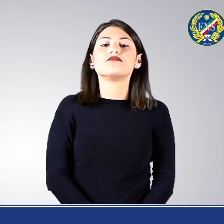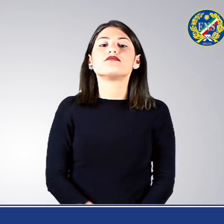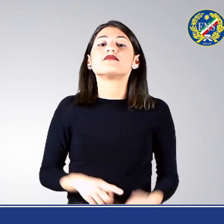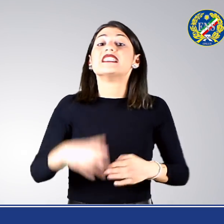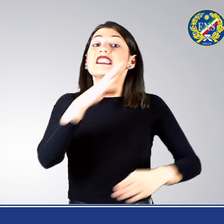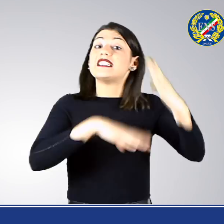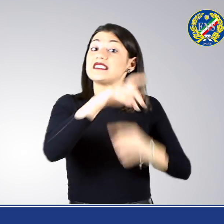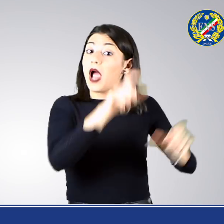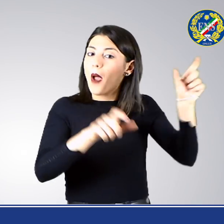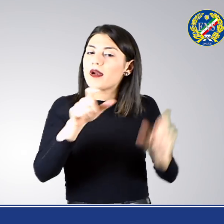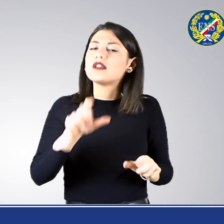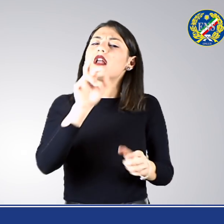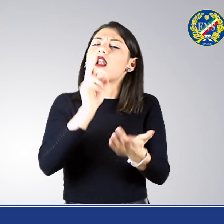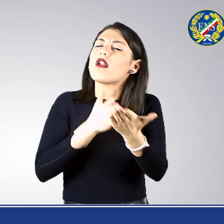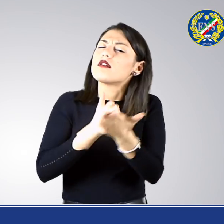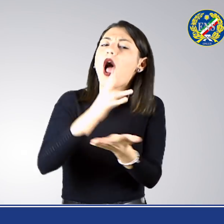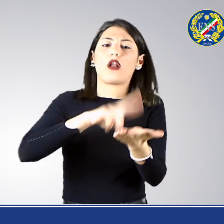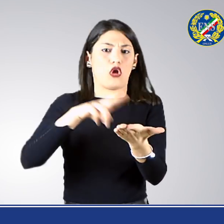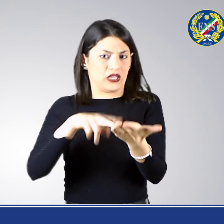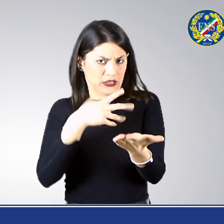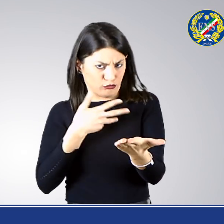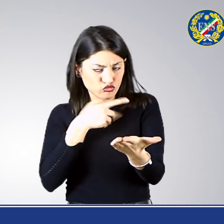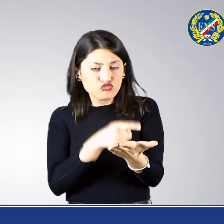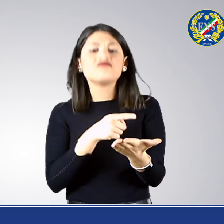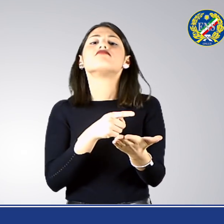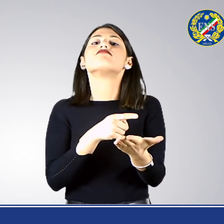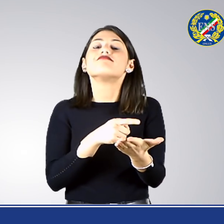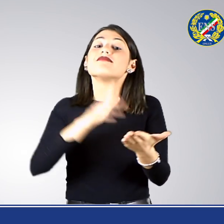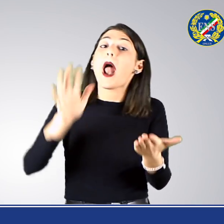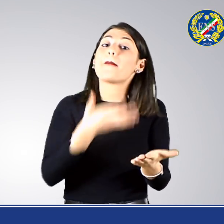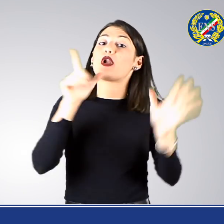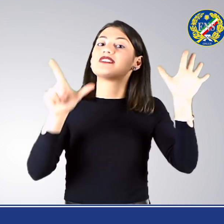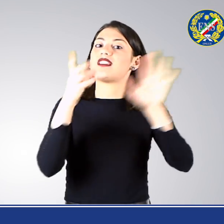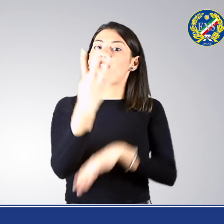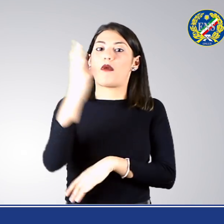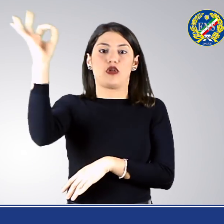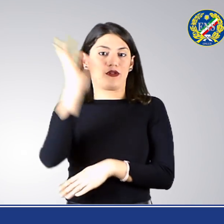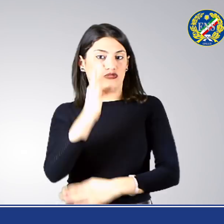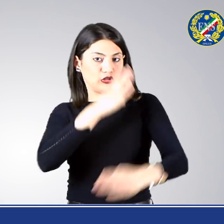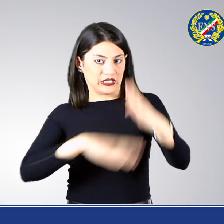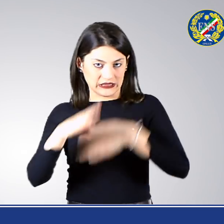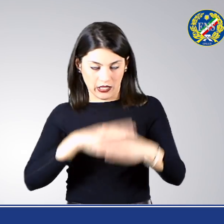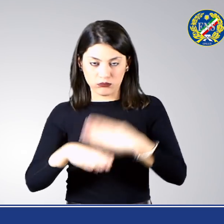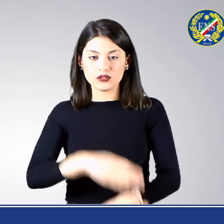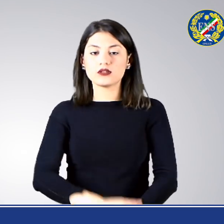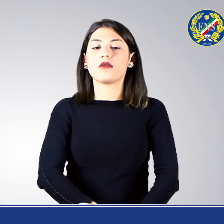disabilità dal 74%, con 30 anni di contributi;